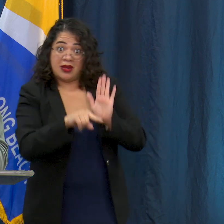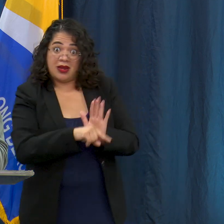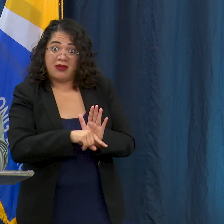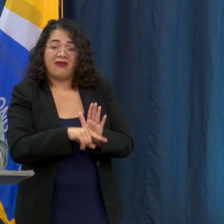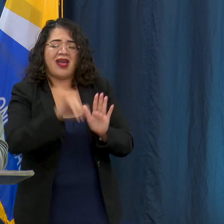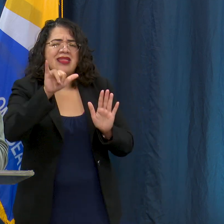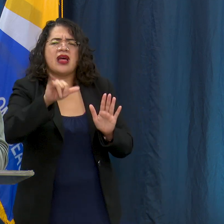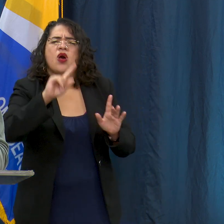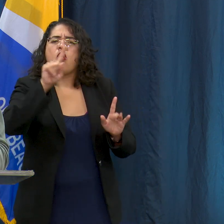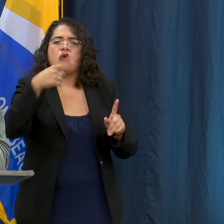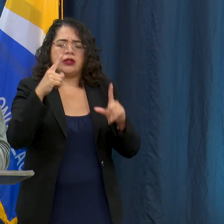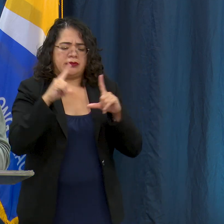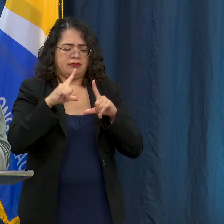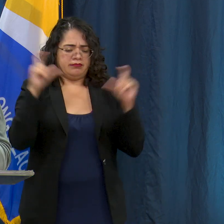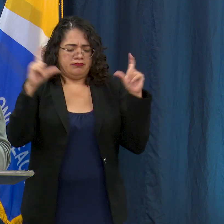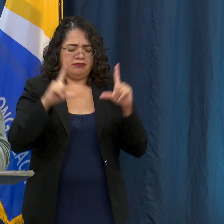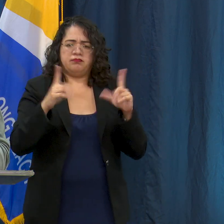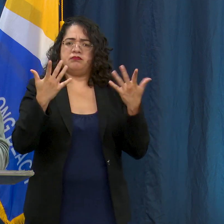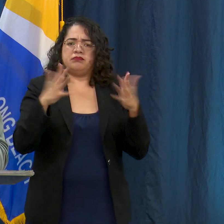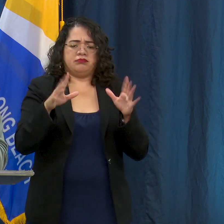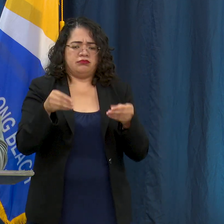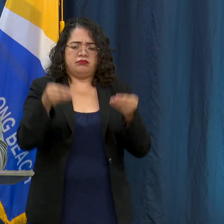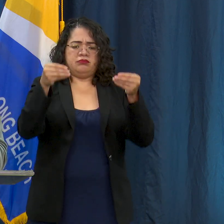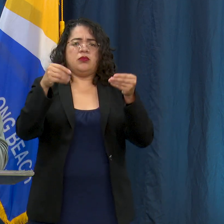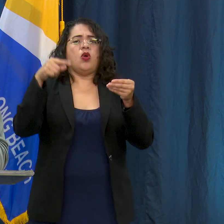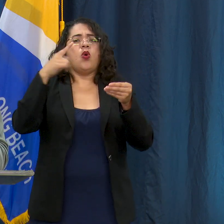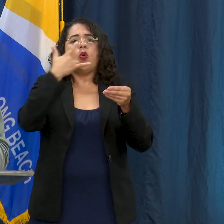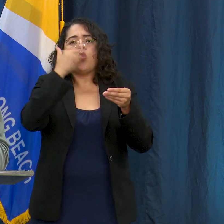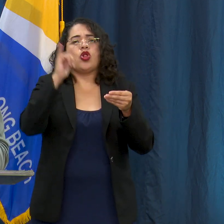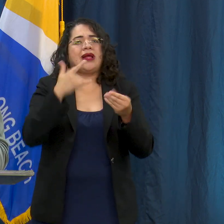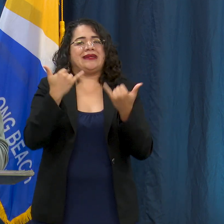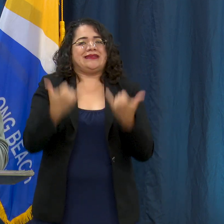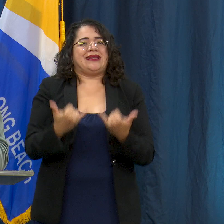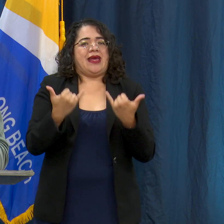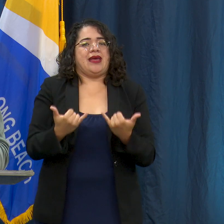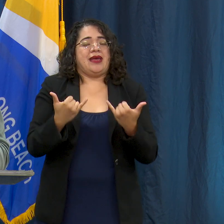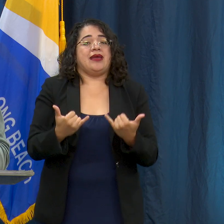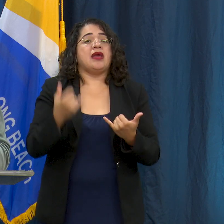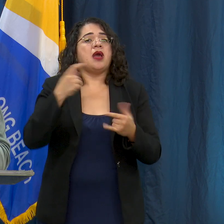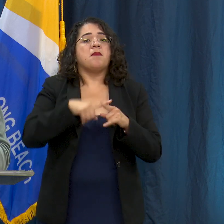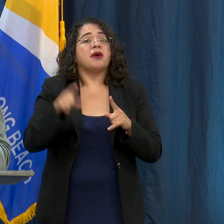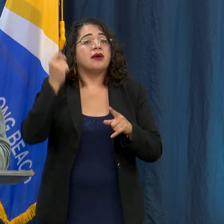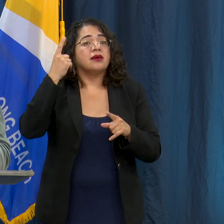lo que esta Curie endo en ese momento puede ver que todavía está en cuando le